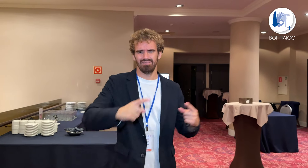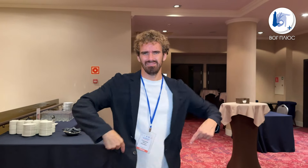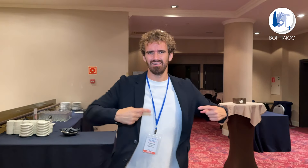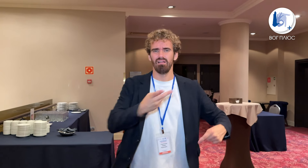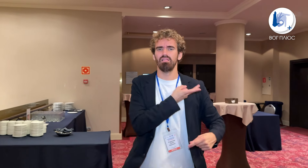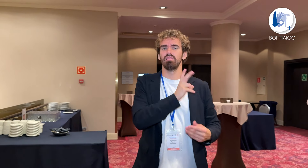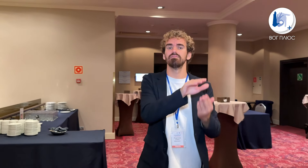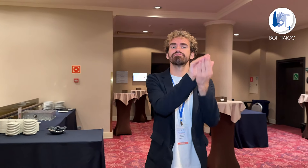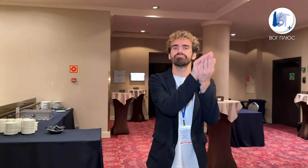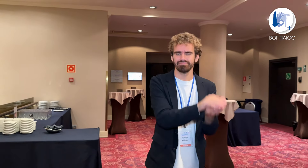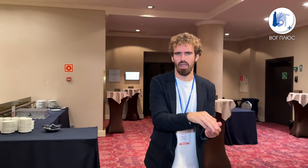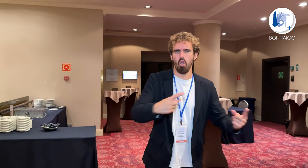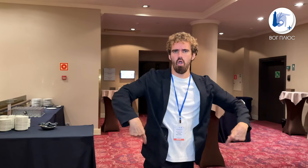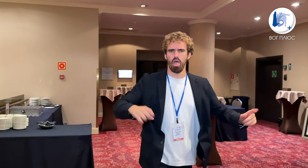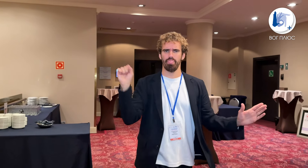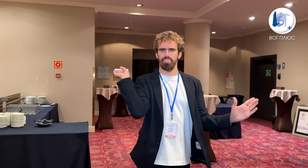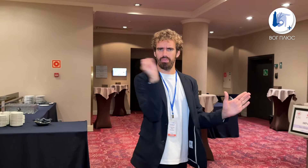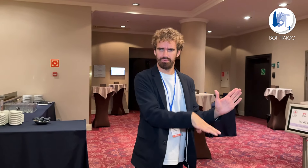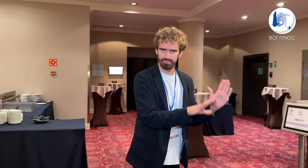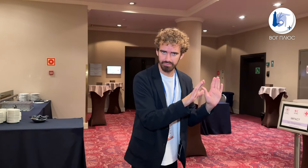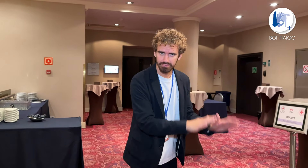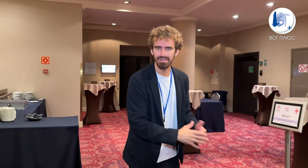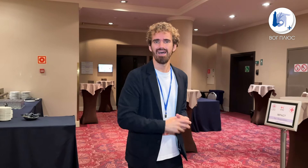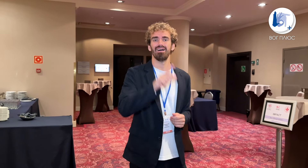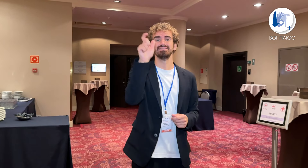человека с нарушением опорно-двигательного аппарата хоронят в гробу с коляской,